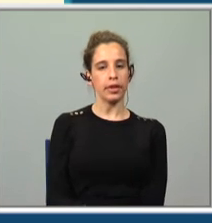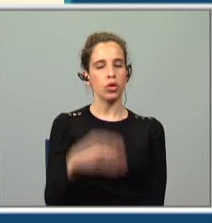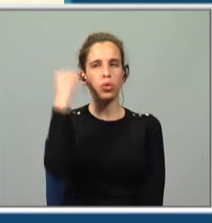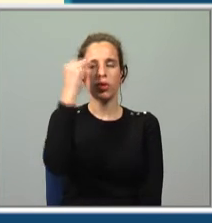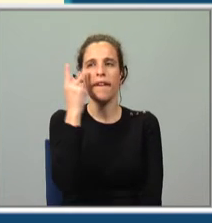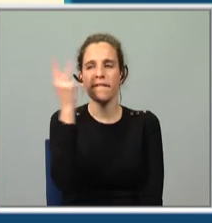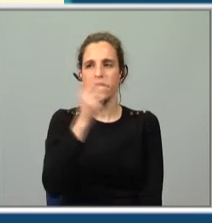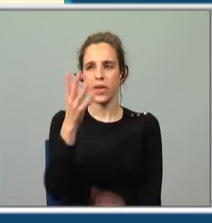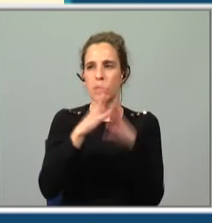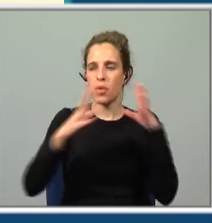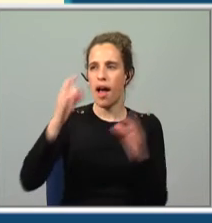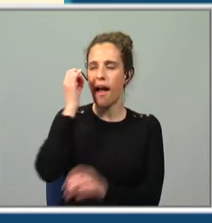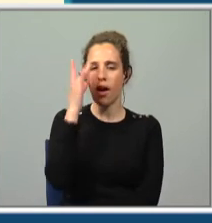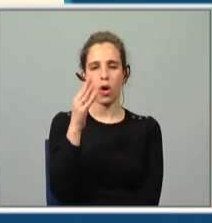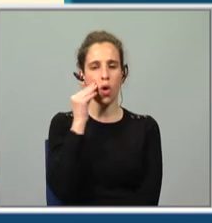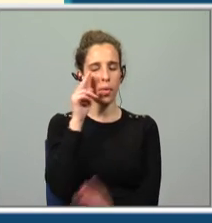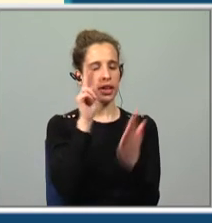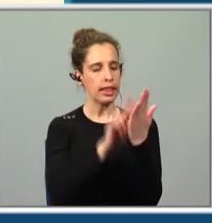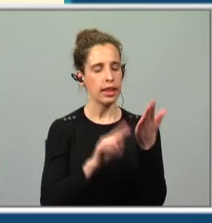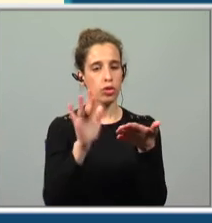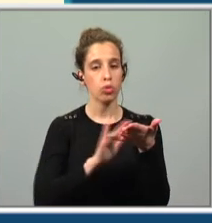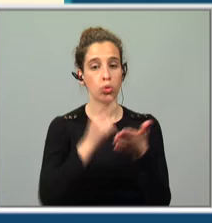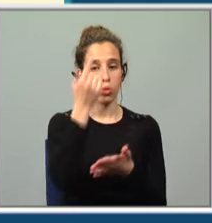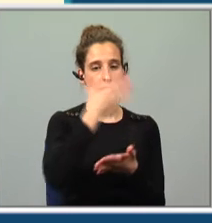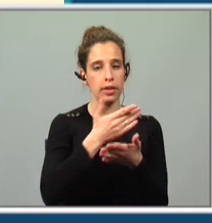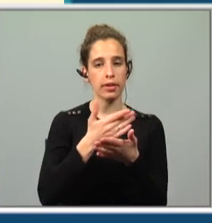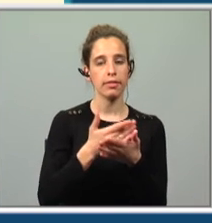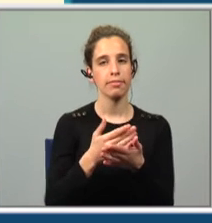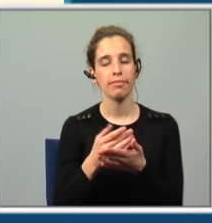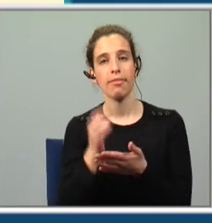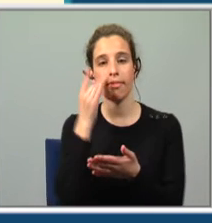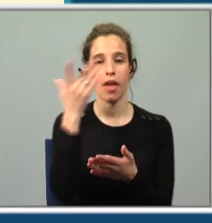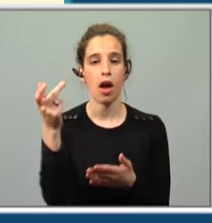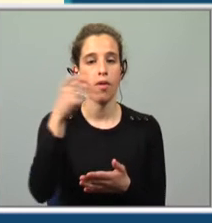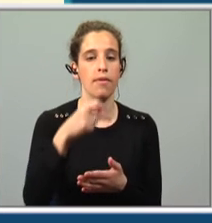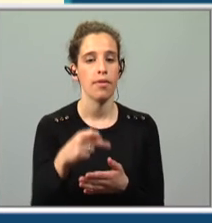como que ela escolheu nos livros um dia aventuras chegou na forma de férias no 有一天她是怎麼挑書的冒險以度假的形式抵達